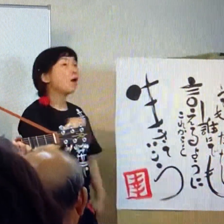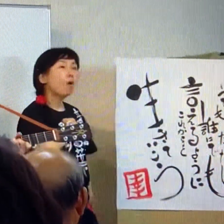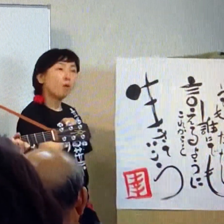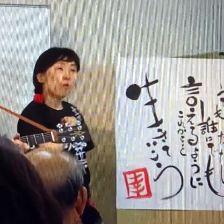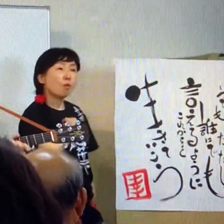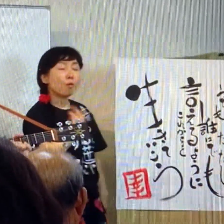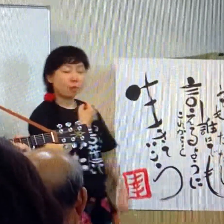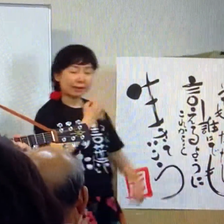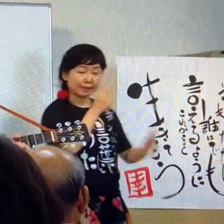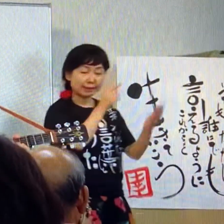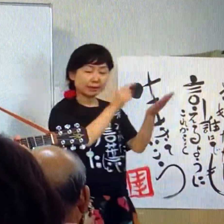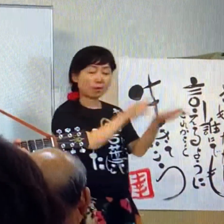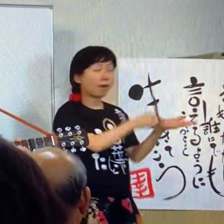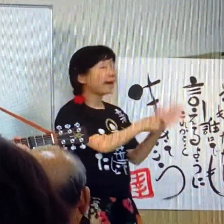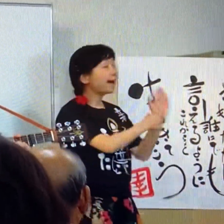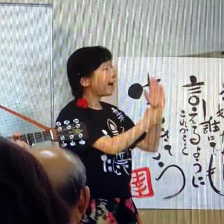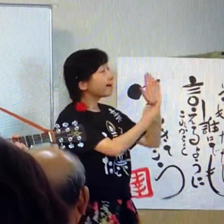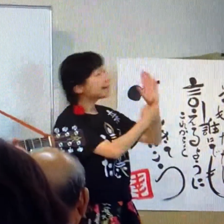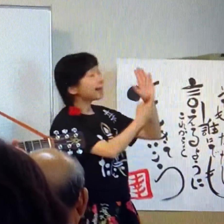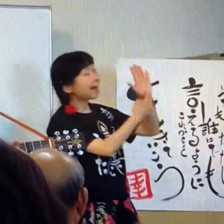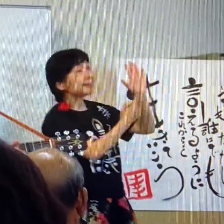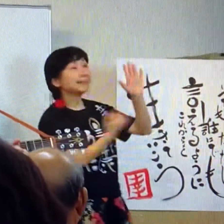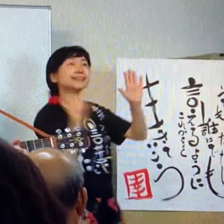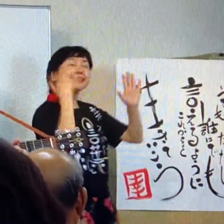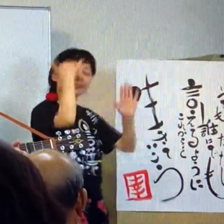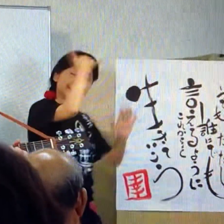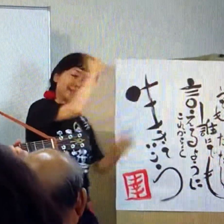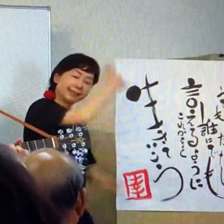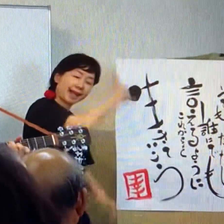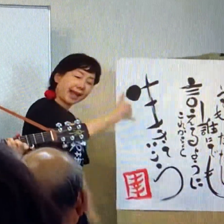私の描いた人生